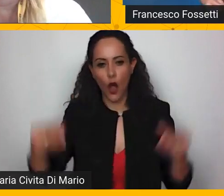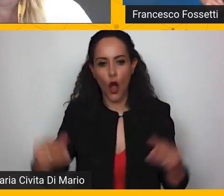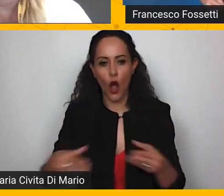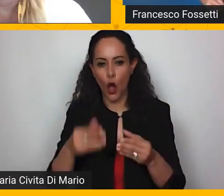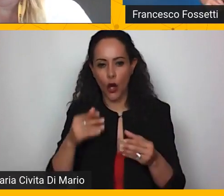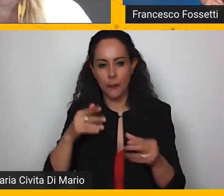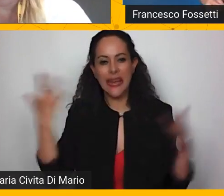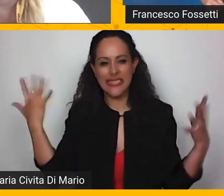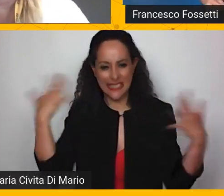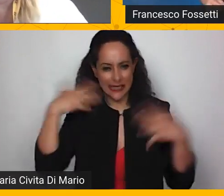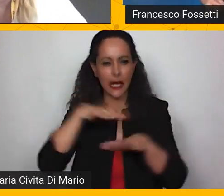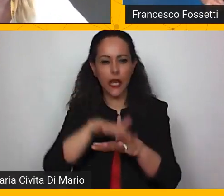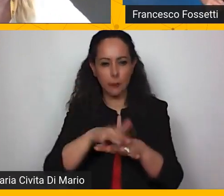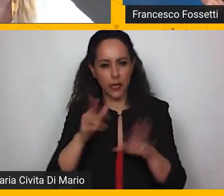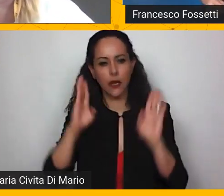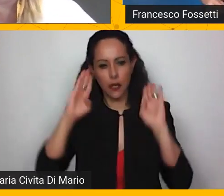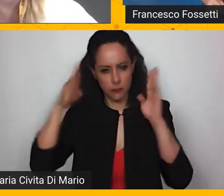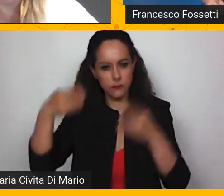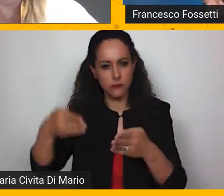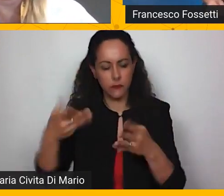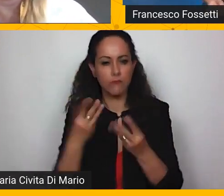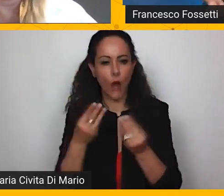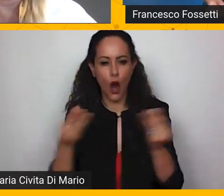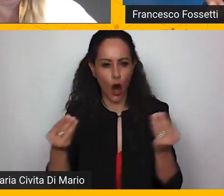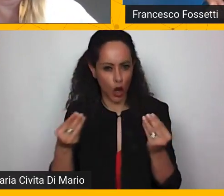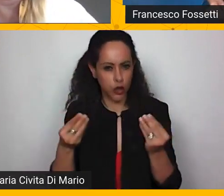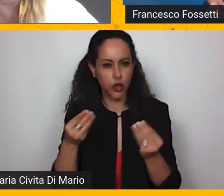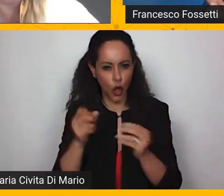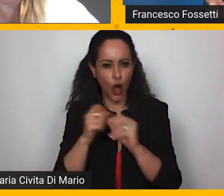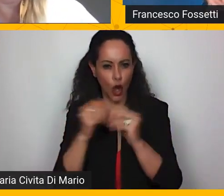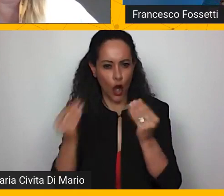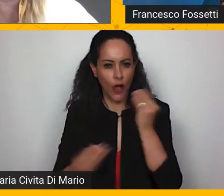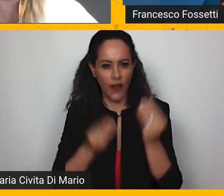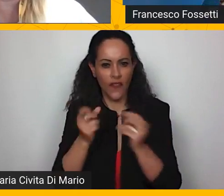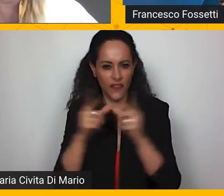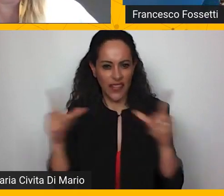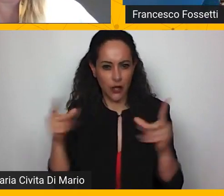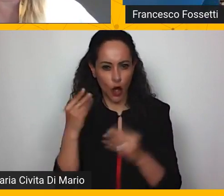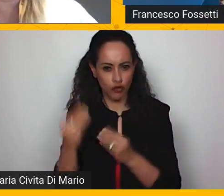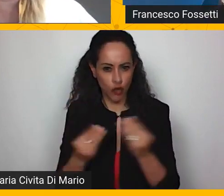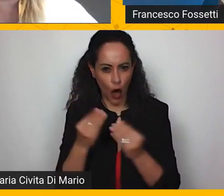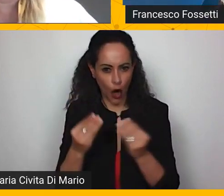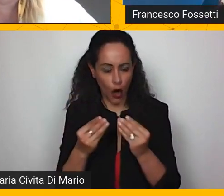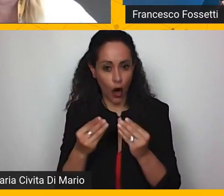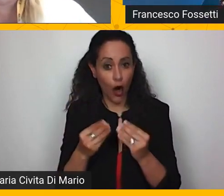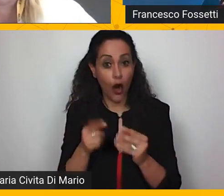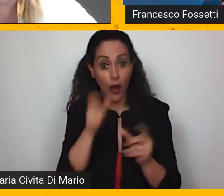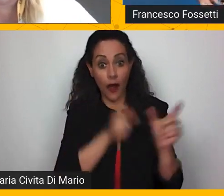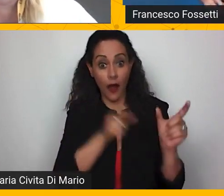streaming molto concentrata sul gaming eh e che ovviamente